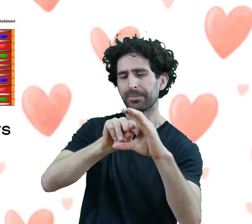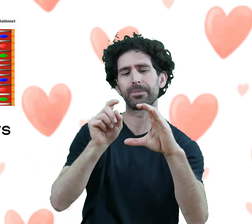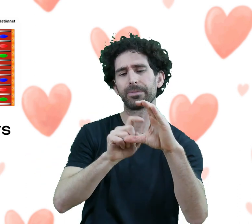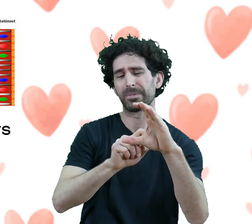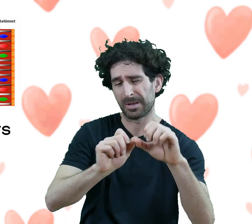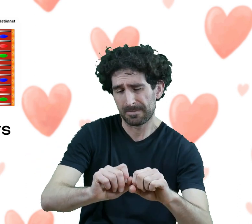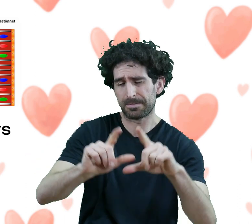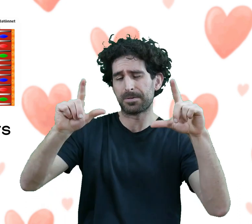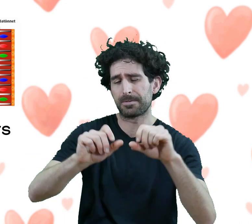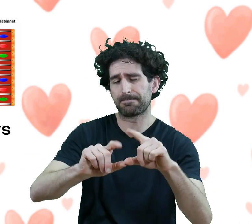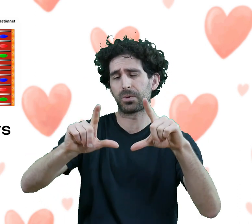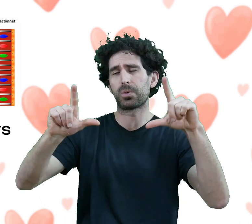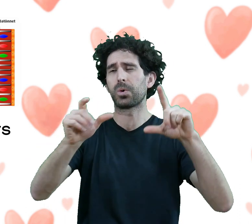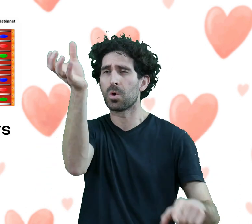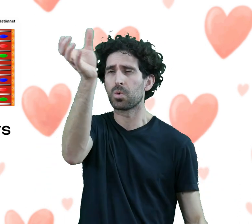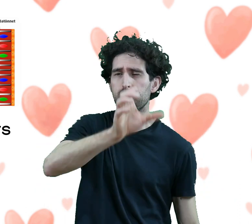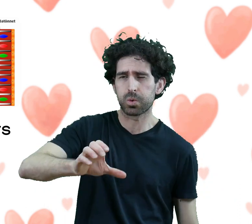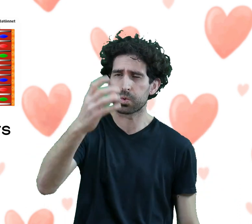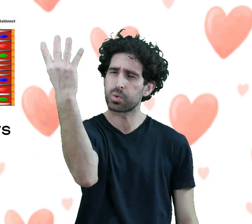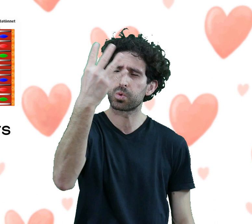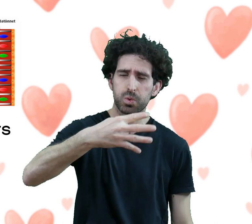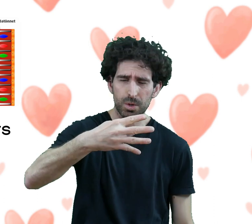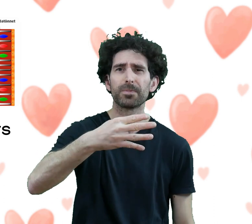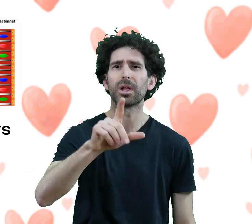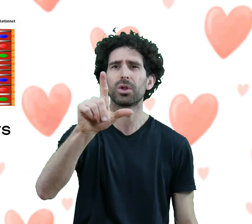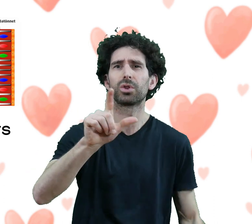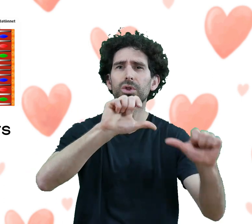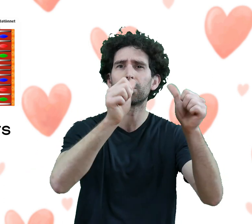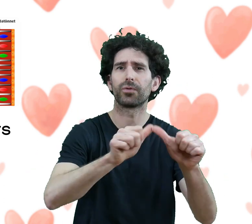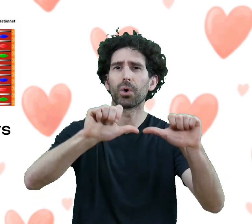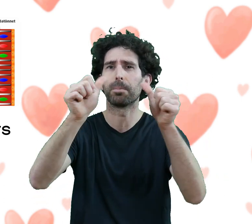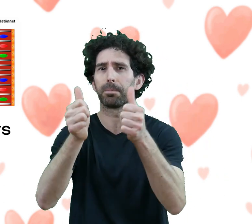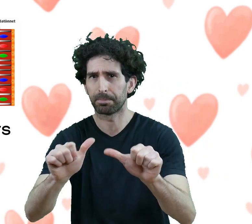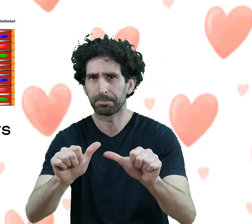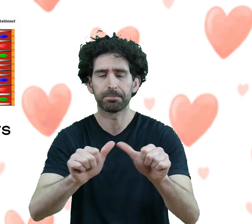En zoomant, on distingue deux formes de photorécepteurs.